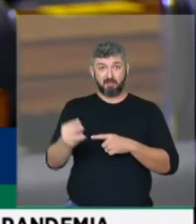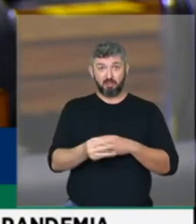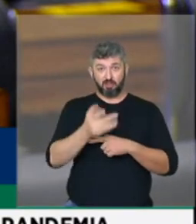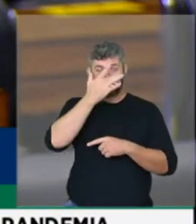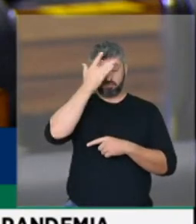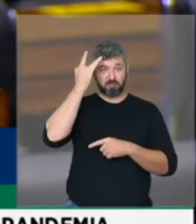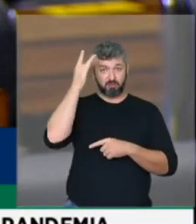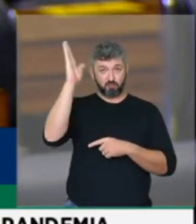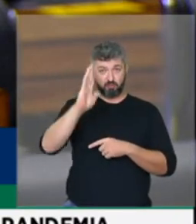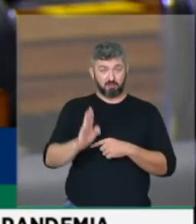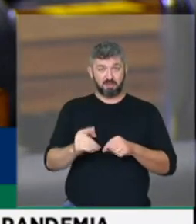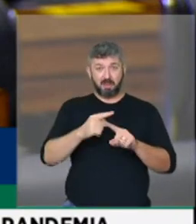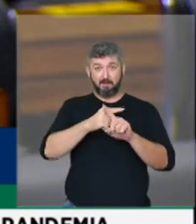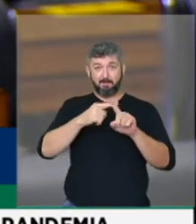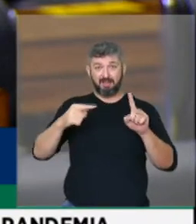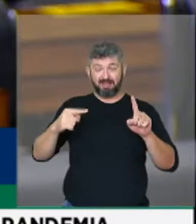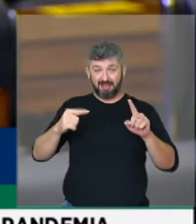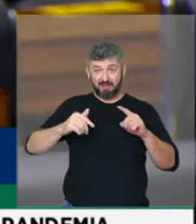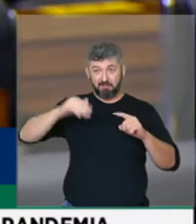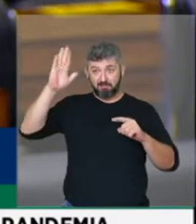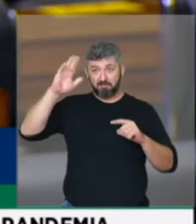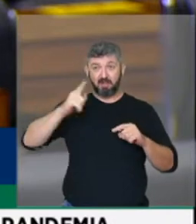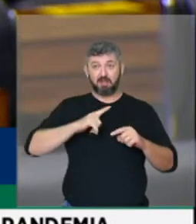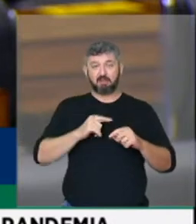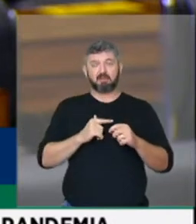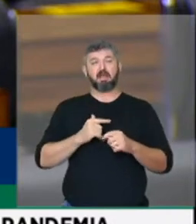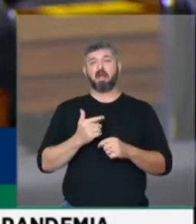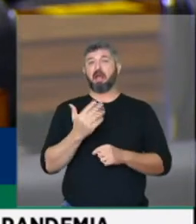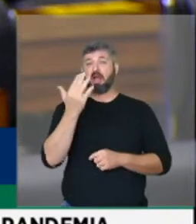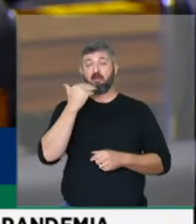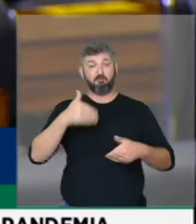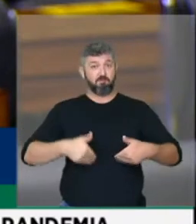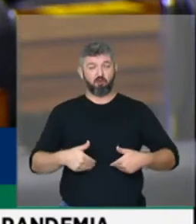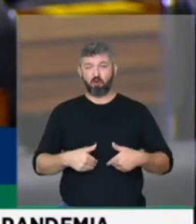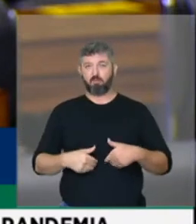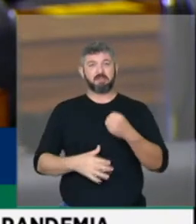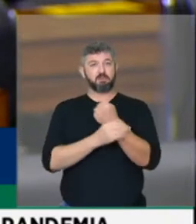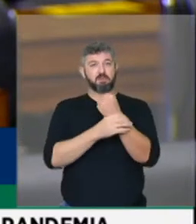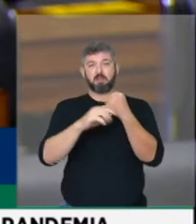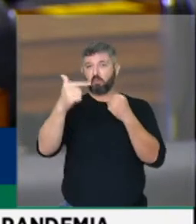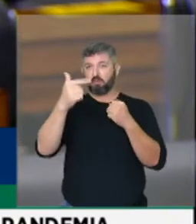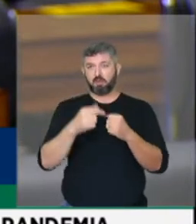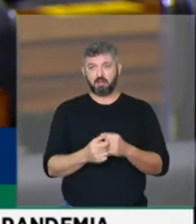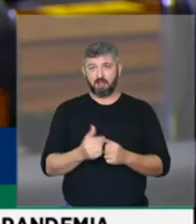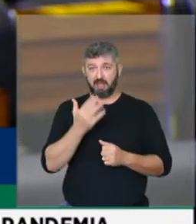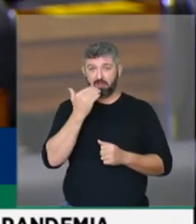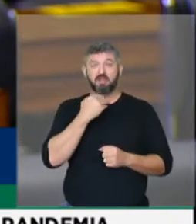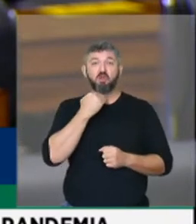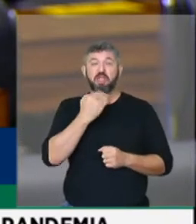RENILDO, MAIS DA METADE DA POPULAÇÃO COM INSEGURANÇA ALIMENTAR. OU SEJA, ALIMENTAÇÃO NÃO É SUFICIENTE. O NÚMERO DE